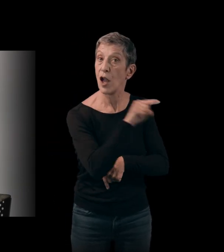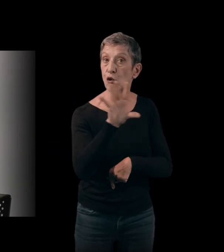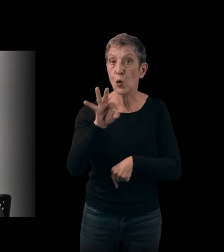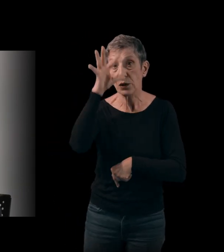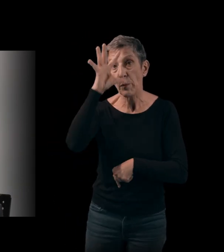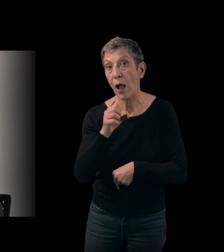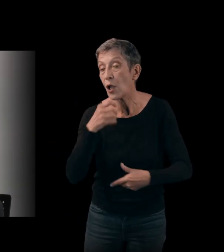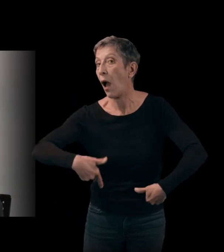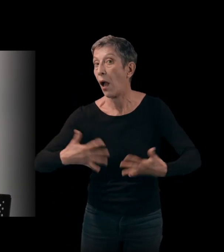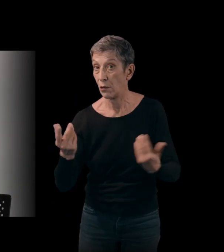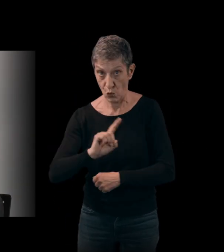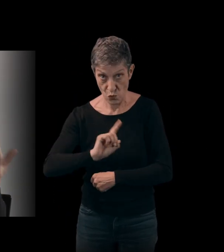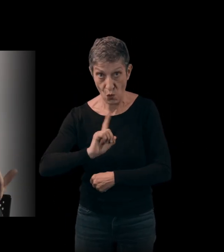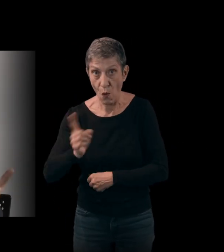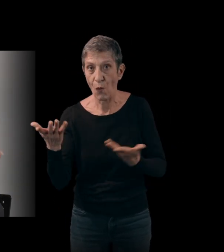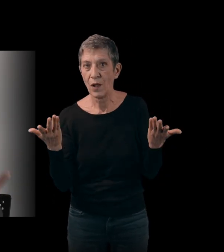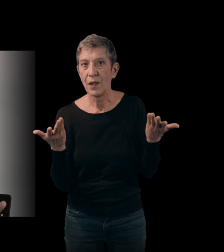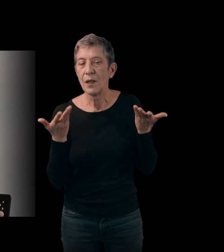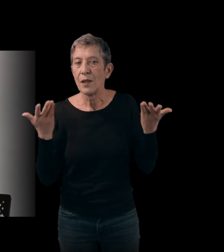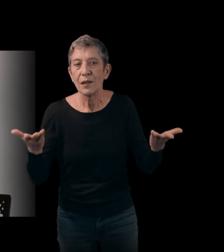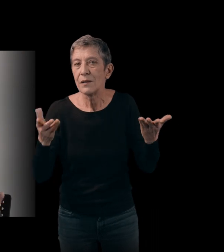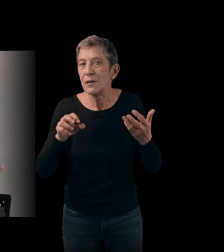ce sont des voyages où c'étaient des terres de conflit où il y a eu,